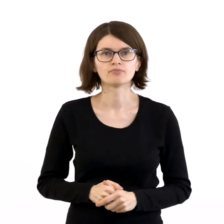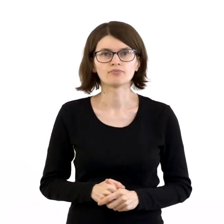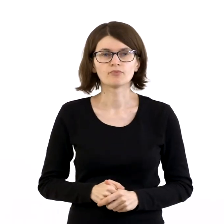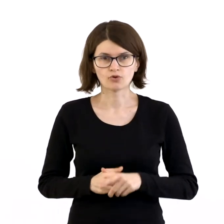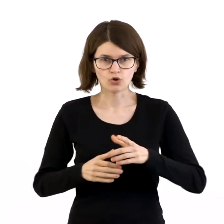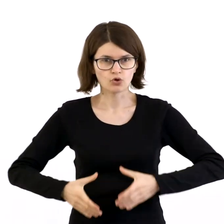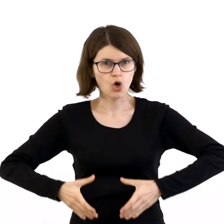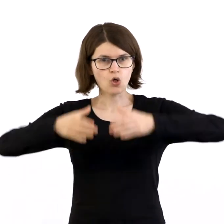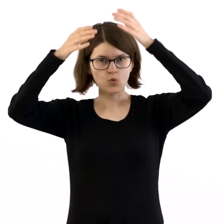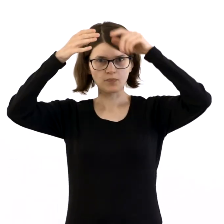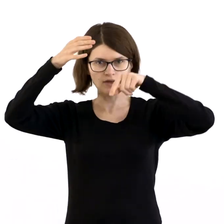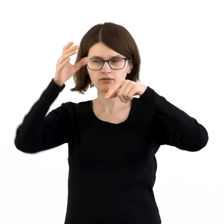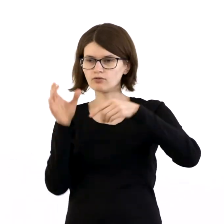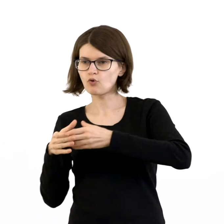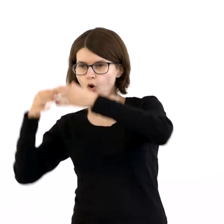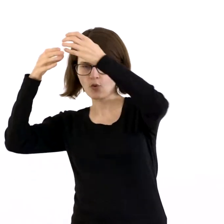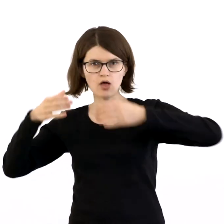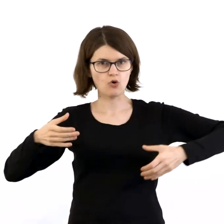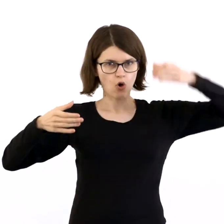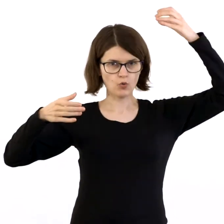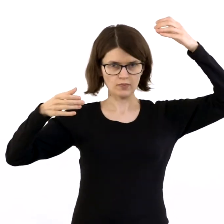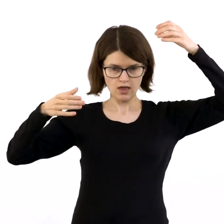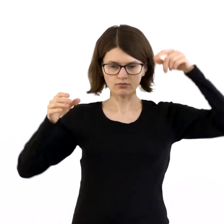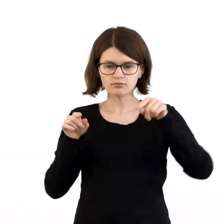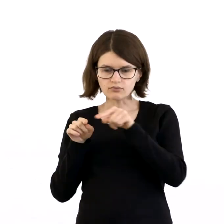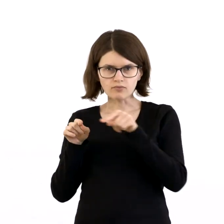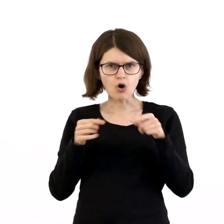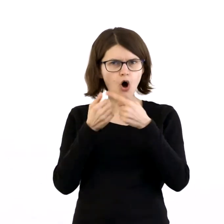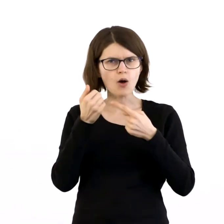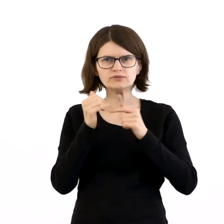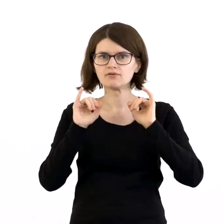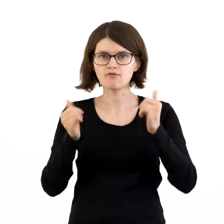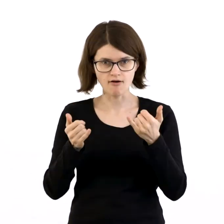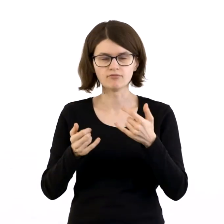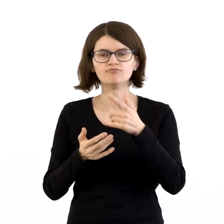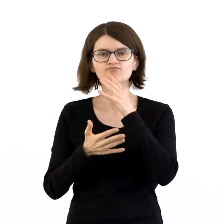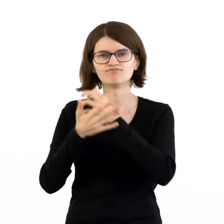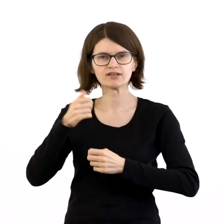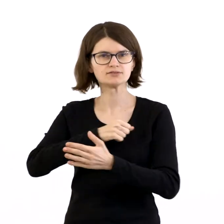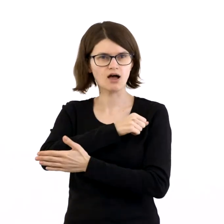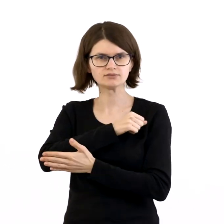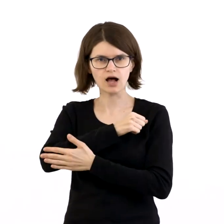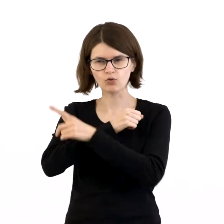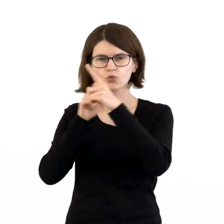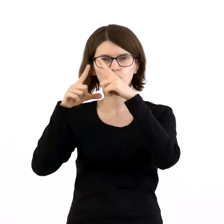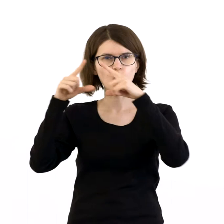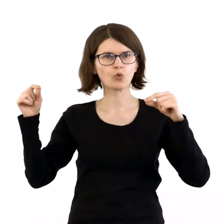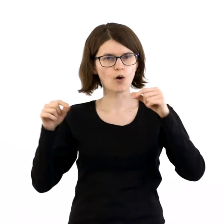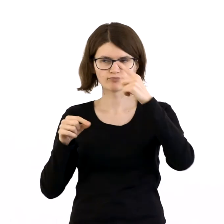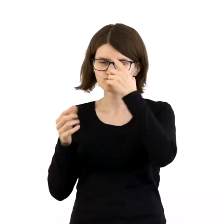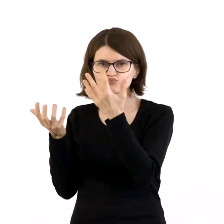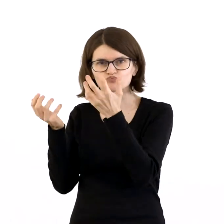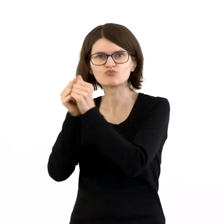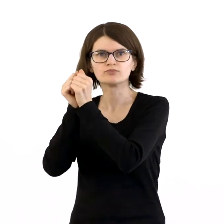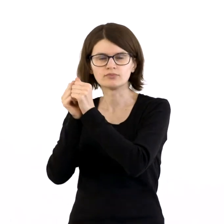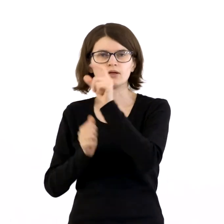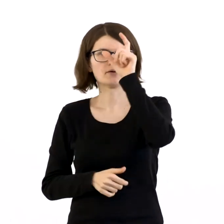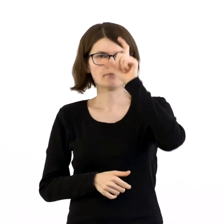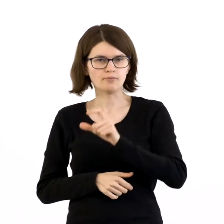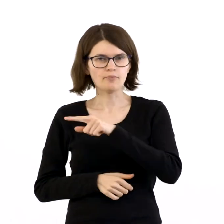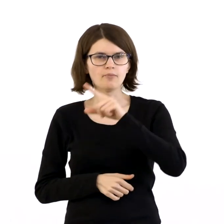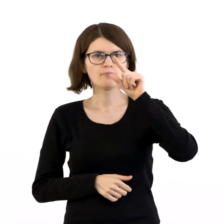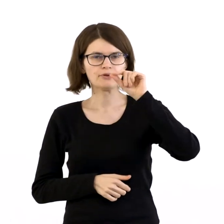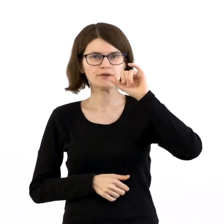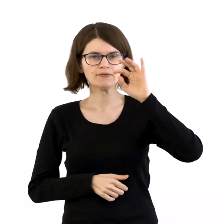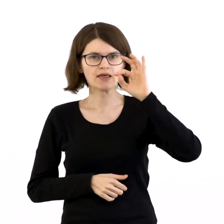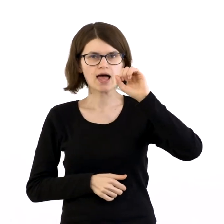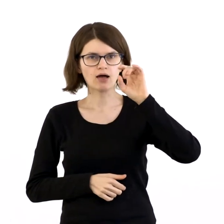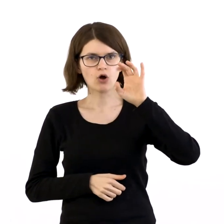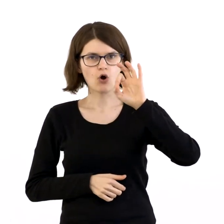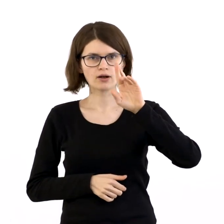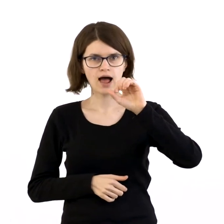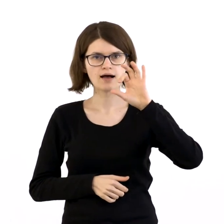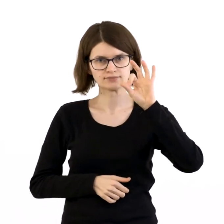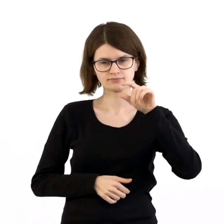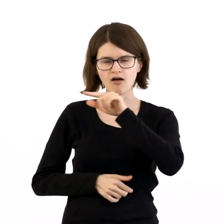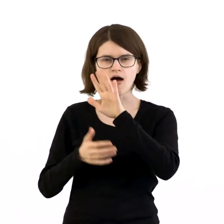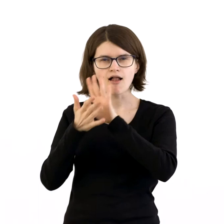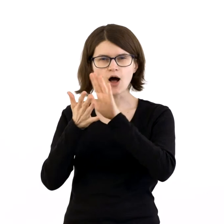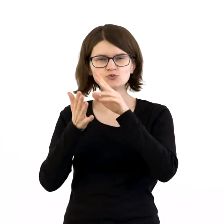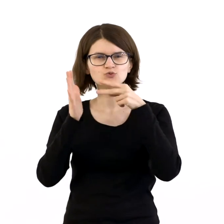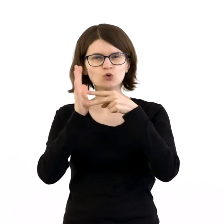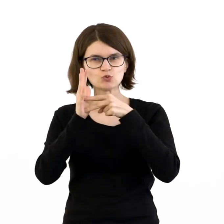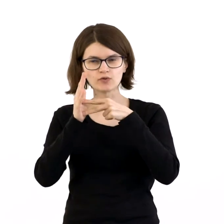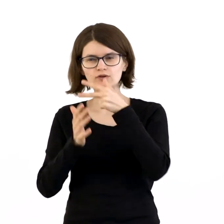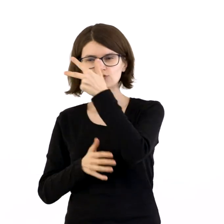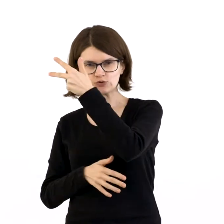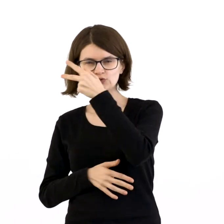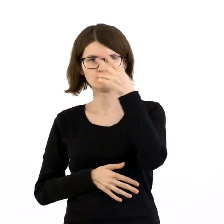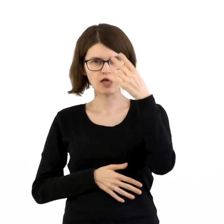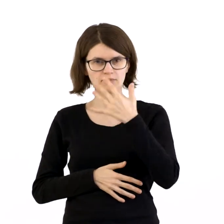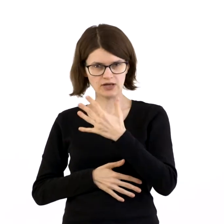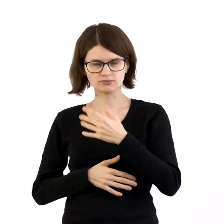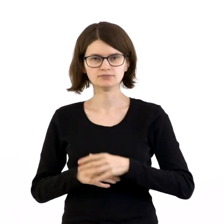Przy obliczaniu odstępów między kolumnami posługiwano się zasadą trójkątów pitagorejskich o stosunku boków 3:4:5.